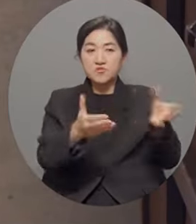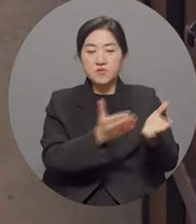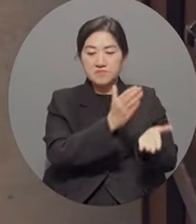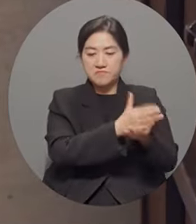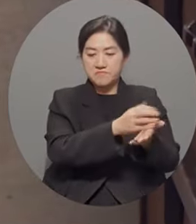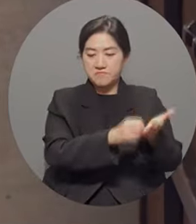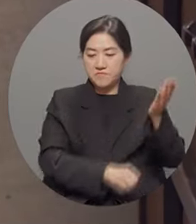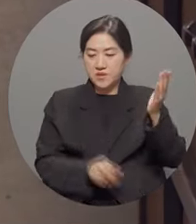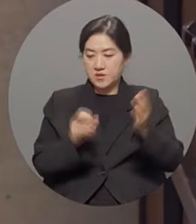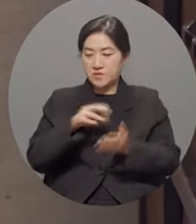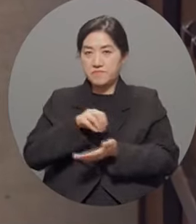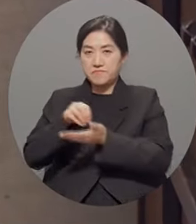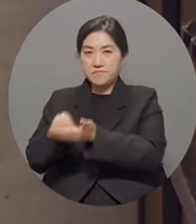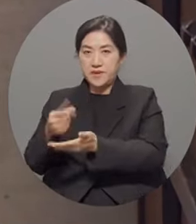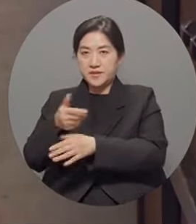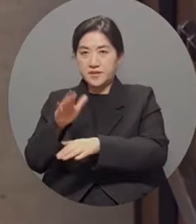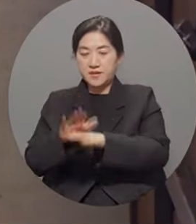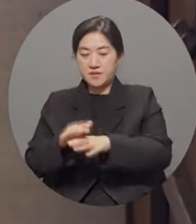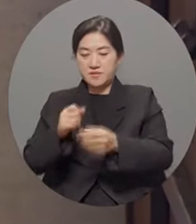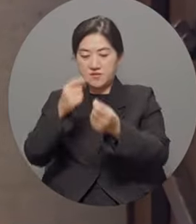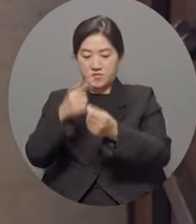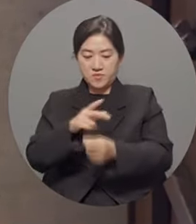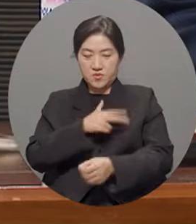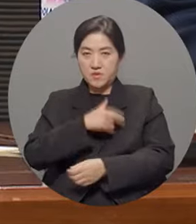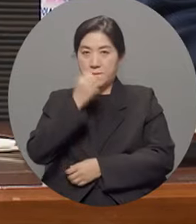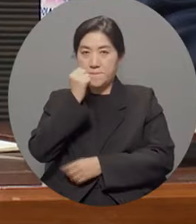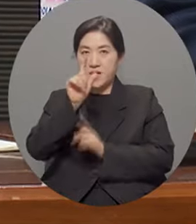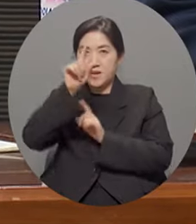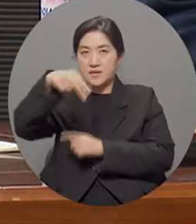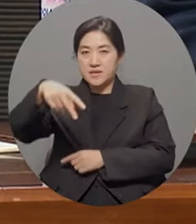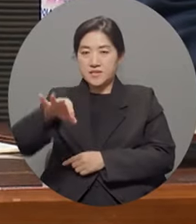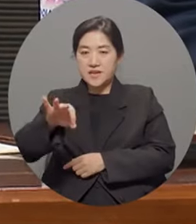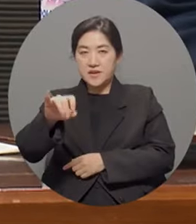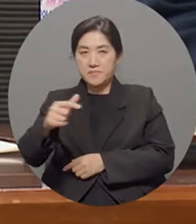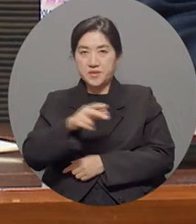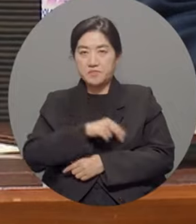(기자) 민주당에서 여당으로 옮겨 대전에서 6선에 도전하는 이상민 의원이